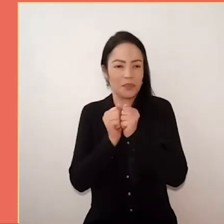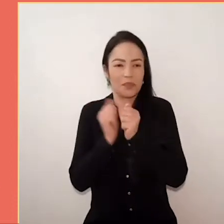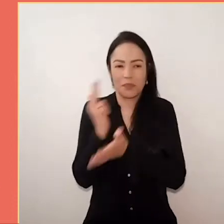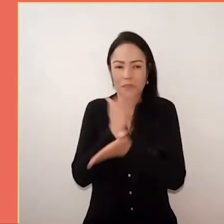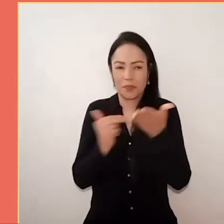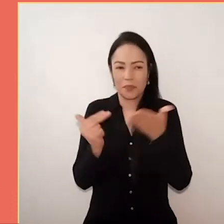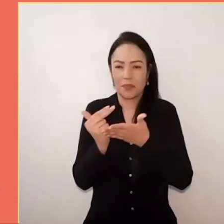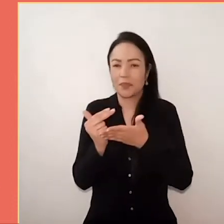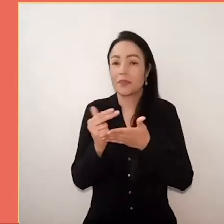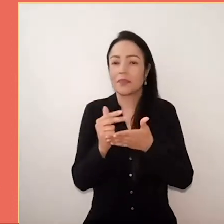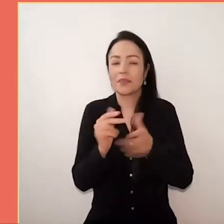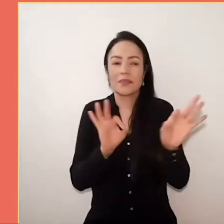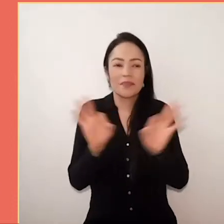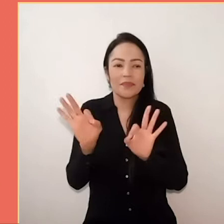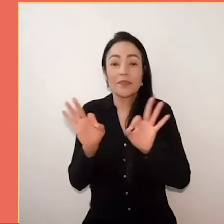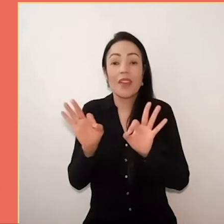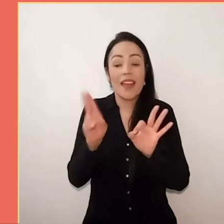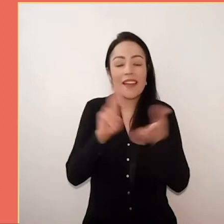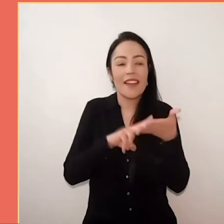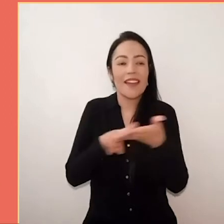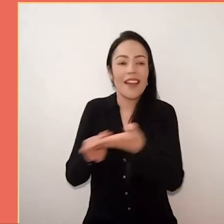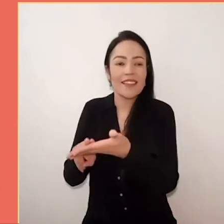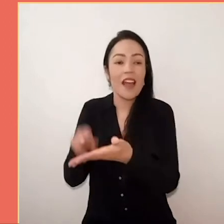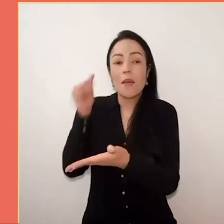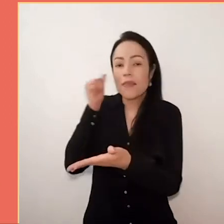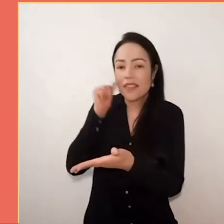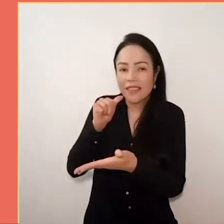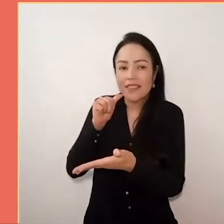que foi cartas às meninas e meninos em tempos de Covid 19,